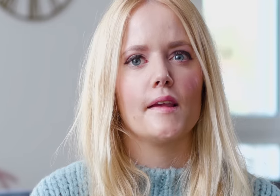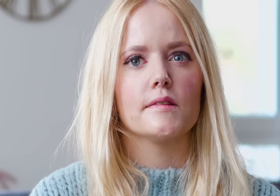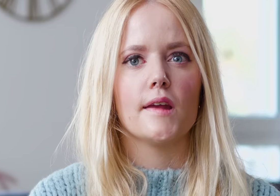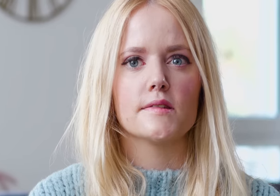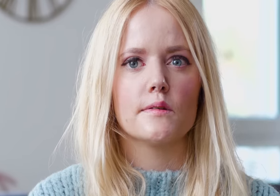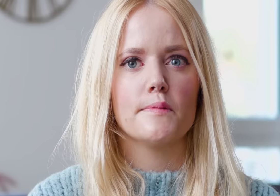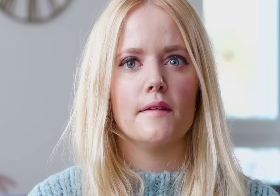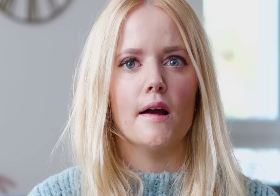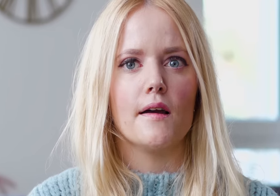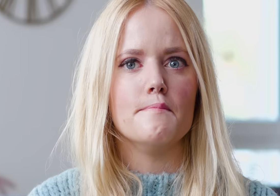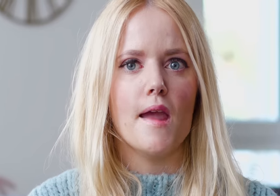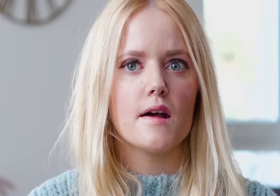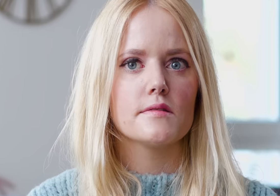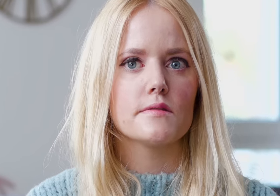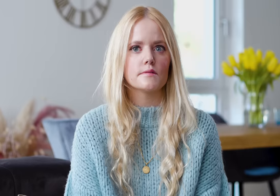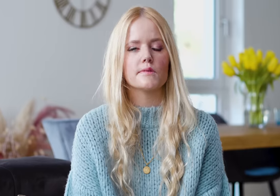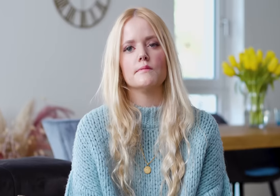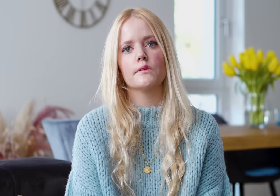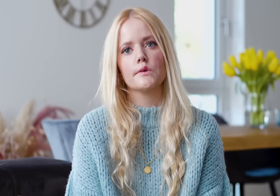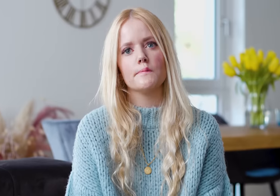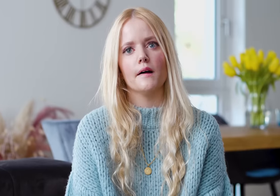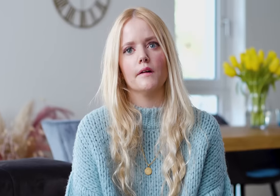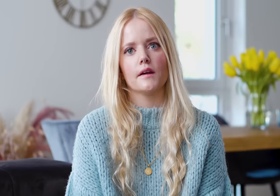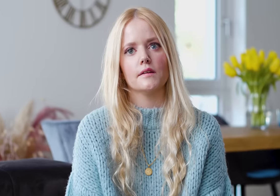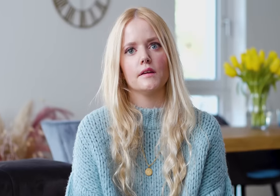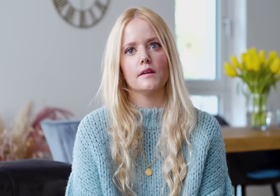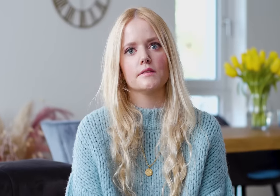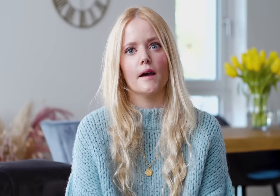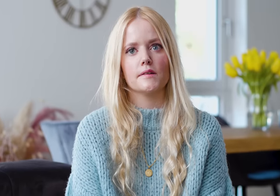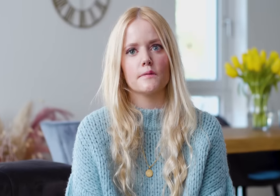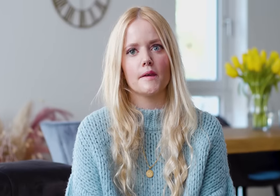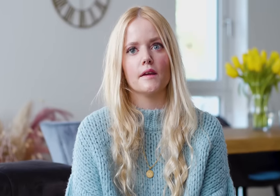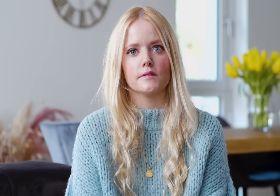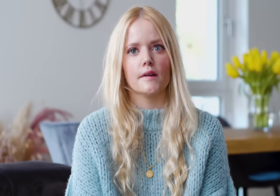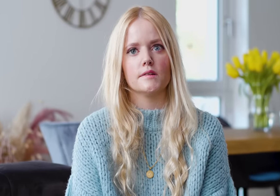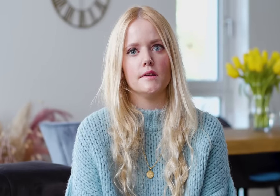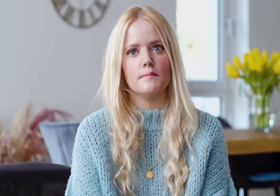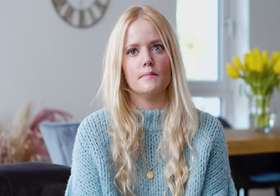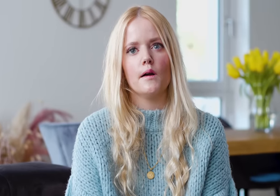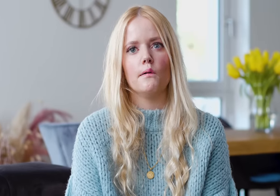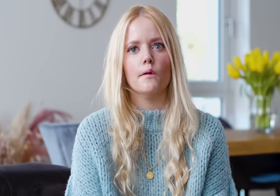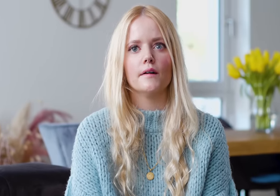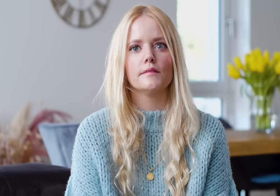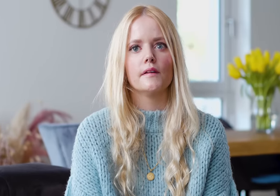Die erste OP war im März, im Oktober war die zweite OP. Das war dann die am Ohr.